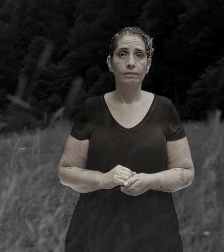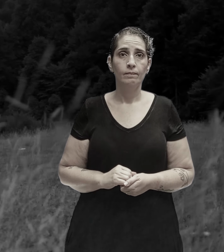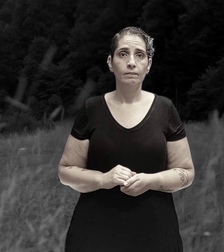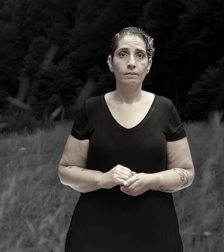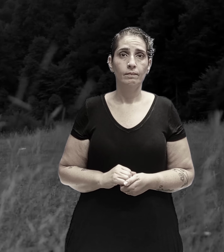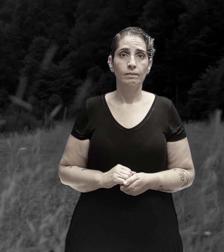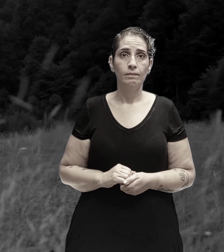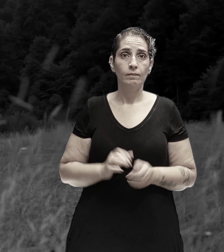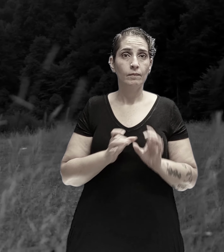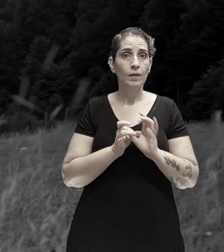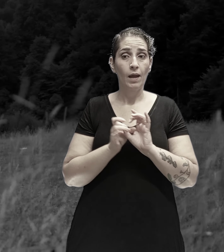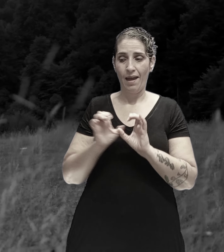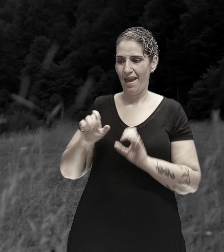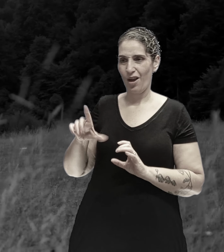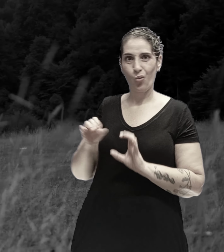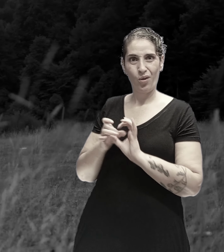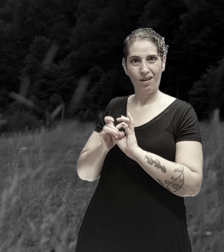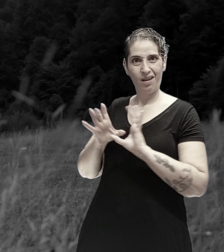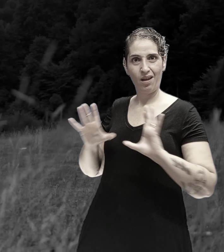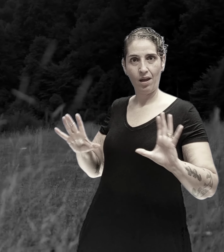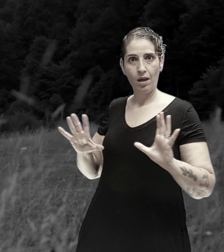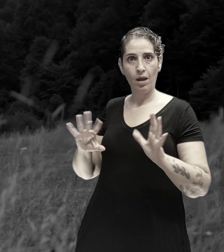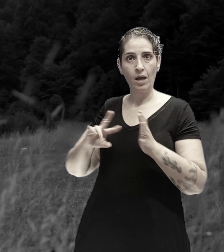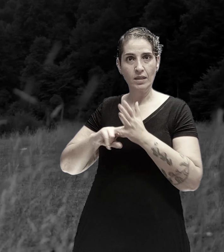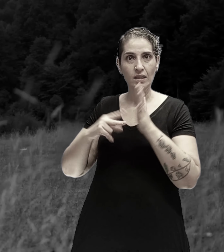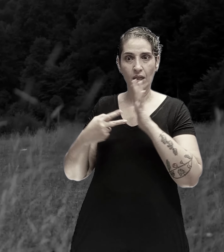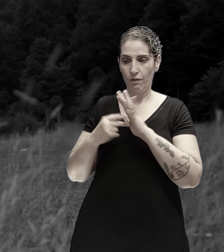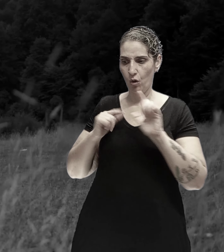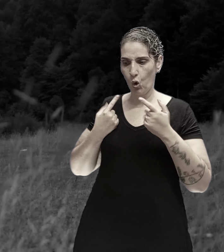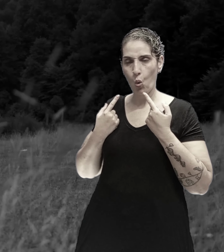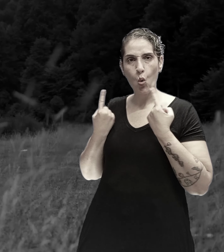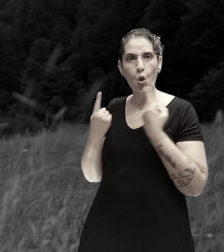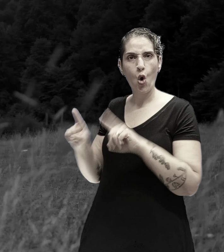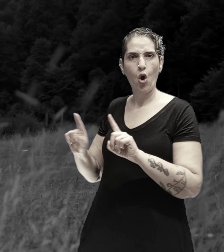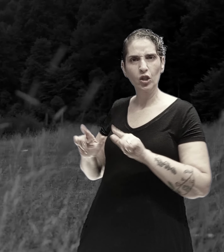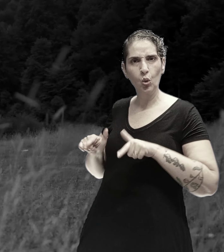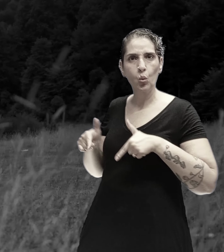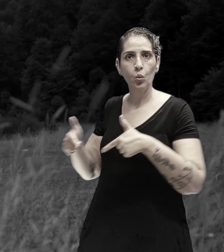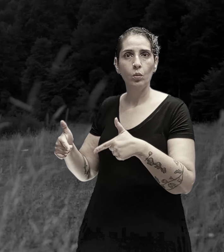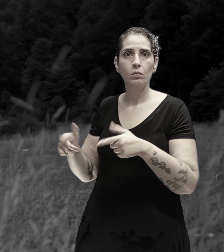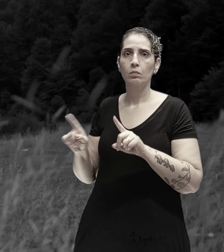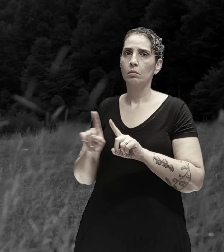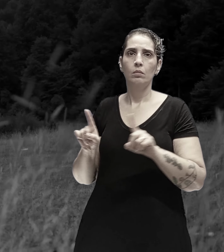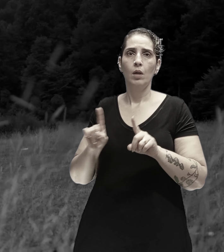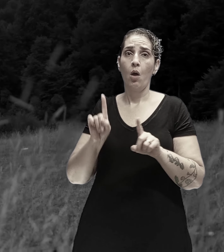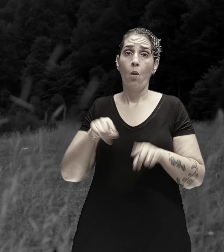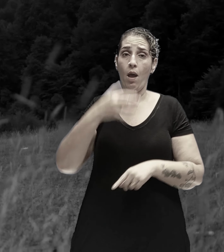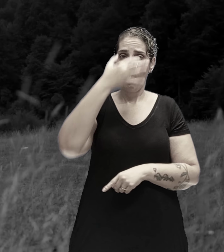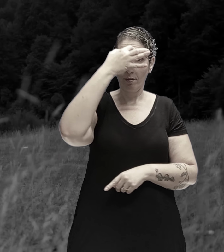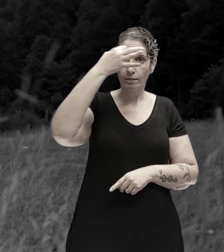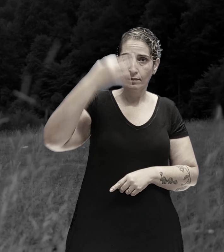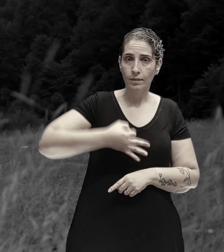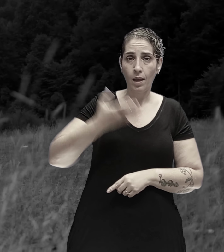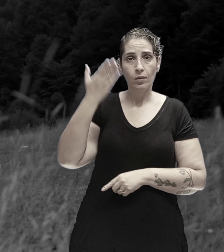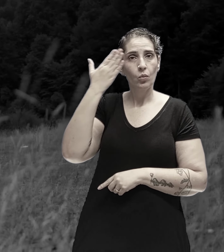A libertação do ego não está em lutar contra ele, mas em compreender sua natureza.